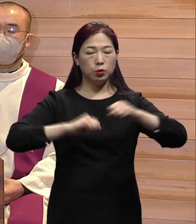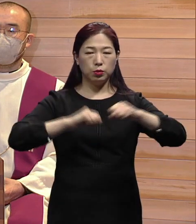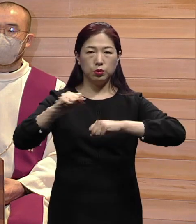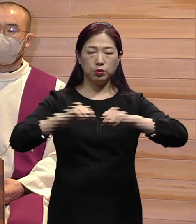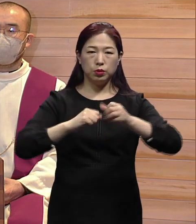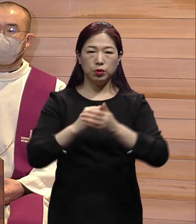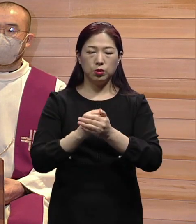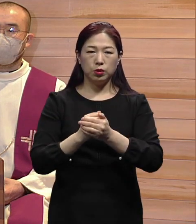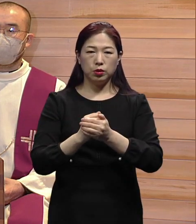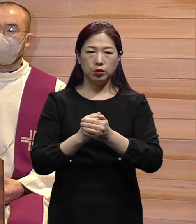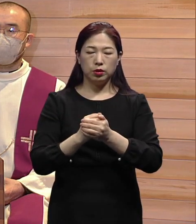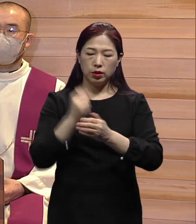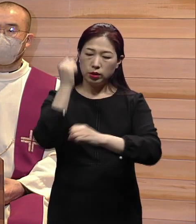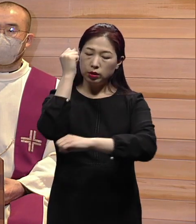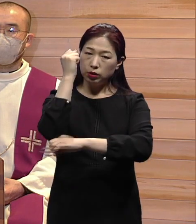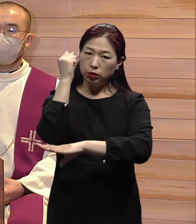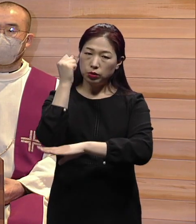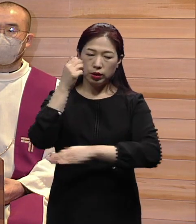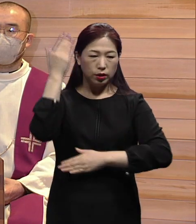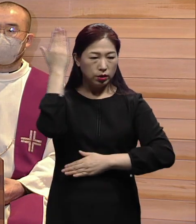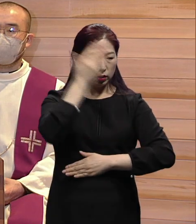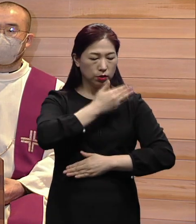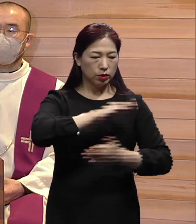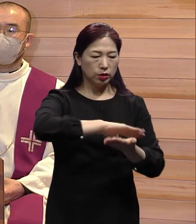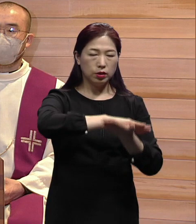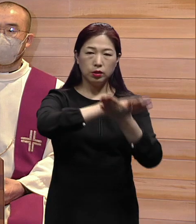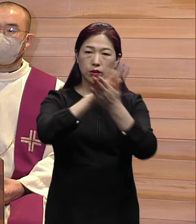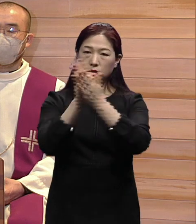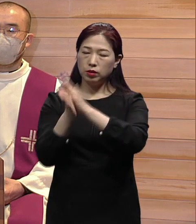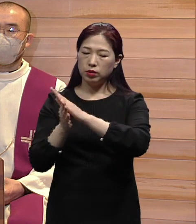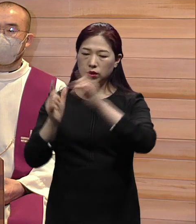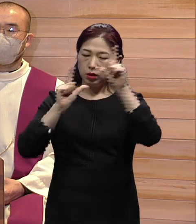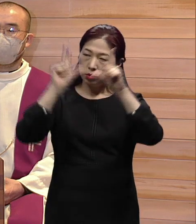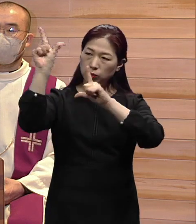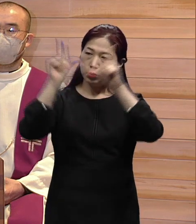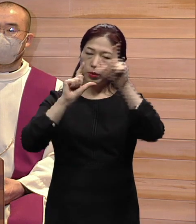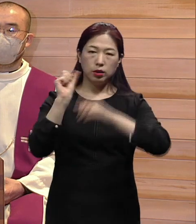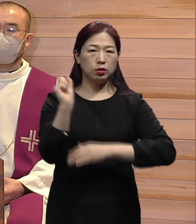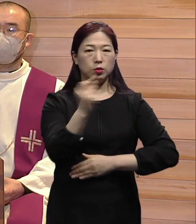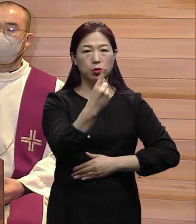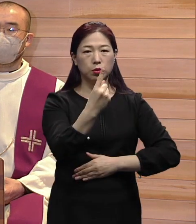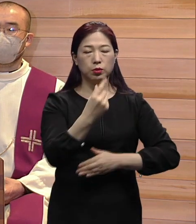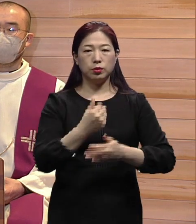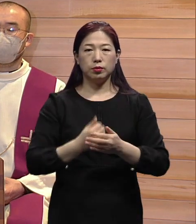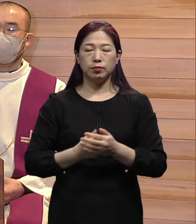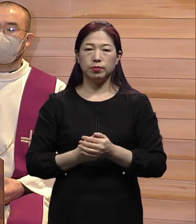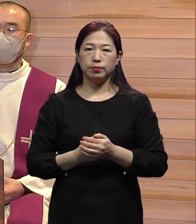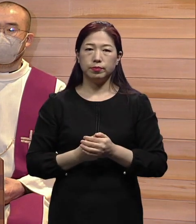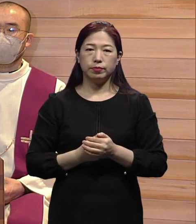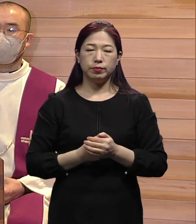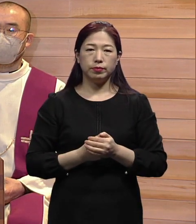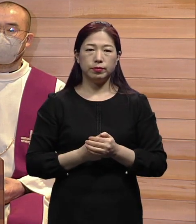근원적인 정화의 한 형태에서 기인한다고 할 수 있겠습니다